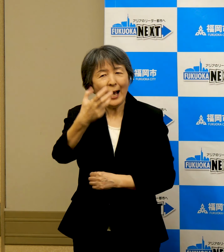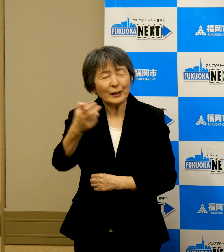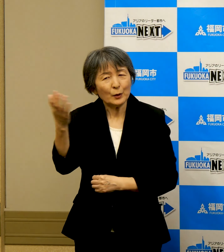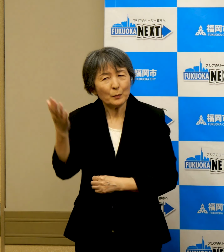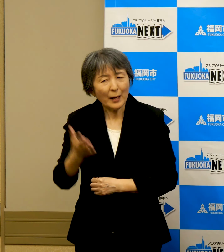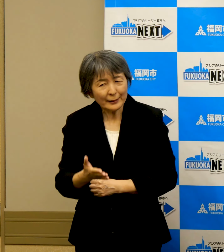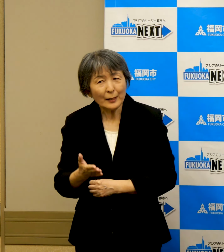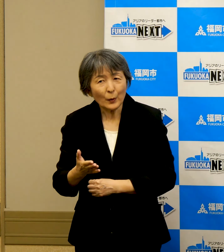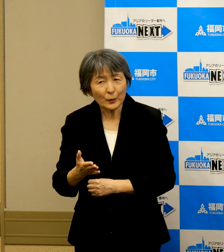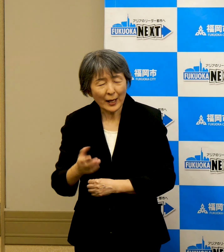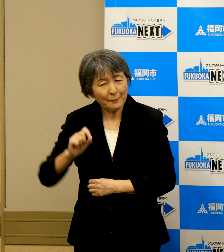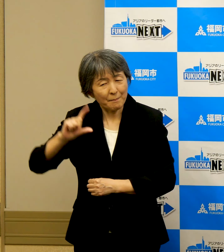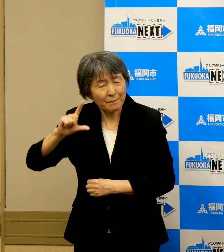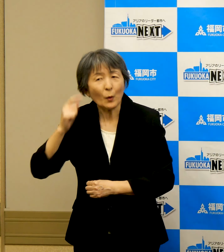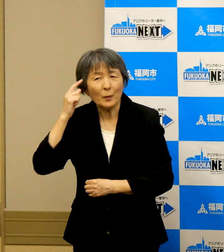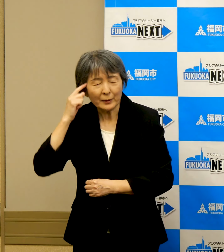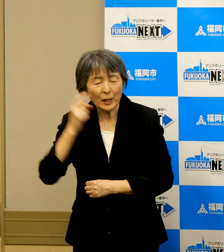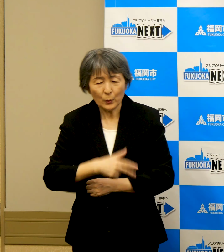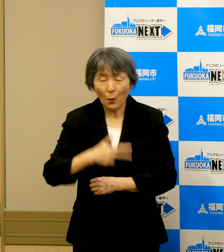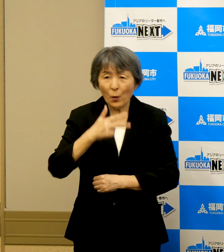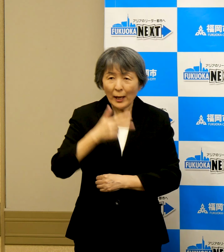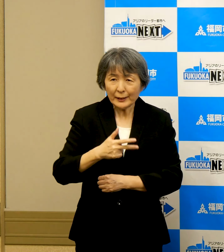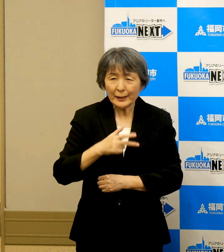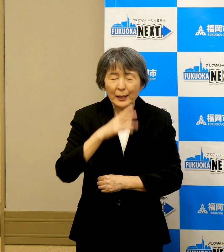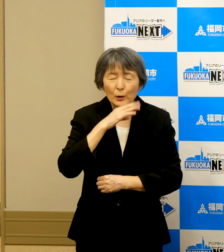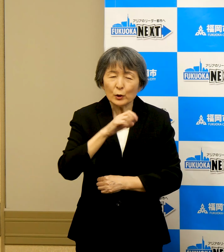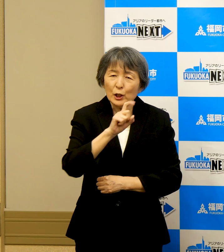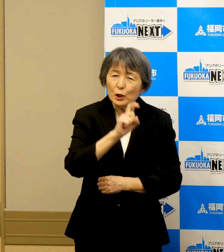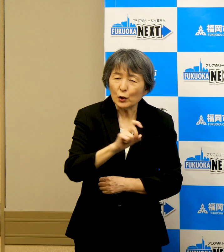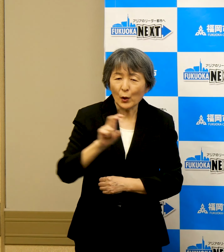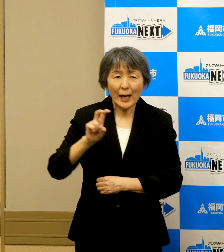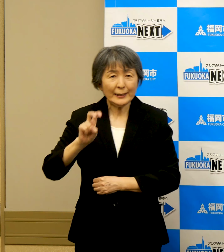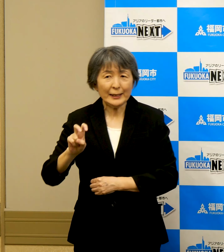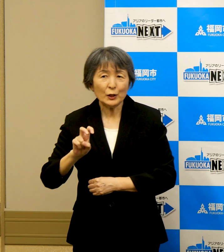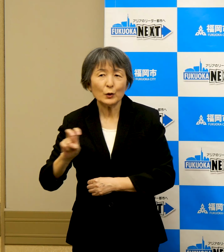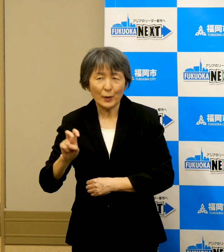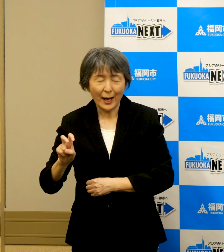福岡市のように 例えば10代20代の率が 政令市でも一番多いというような